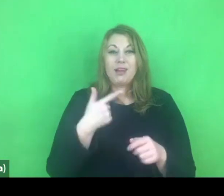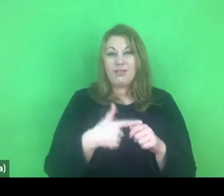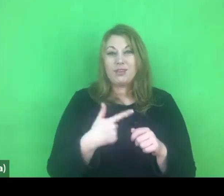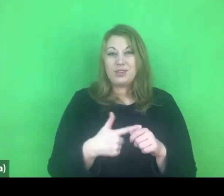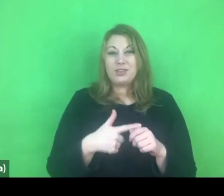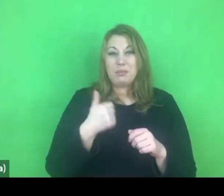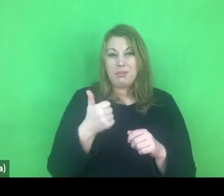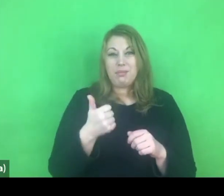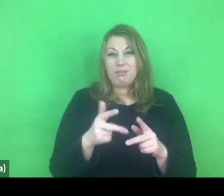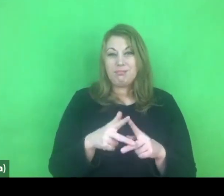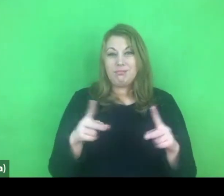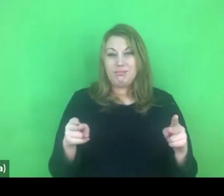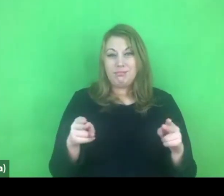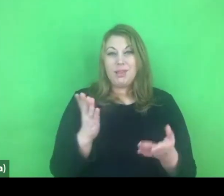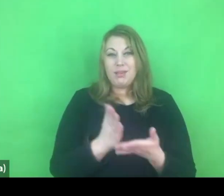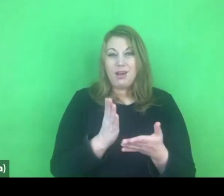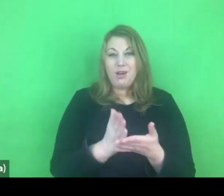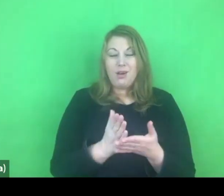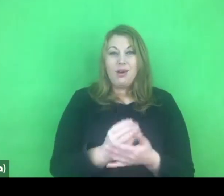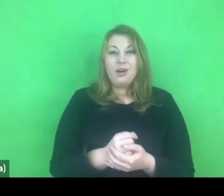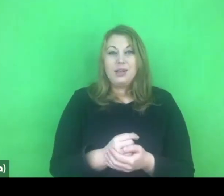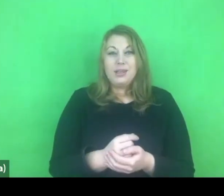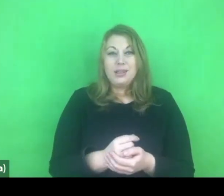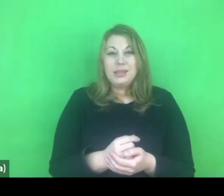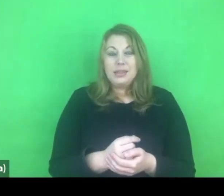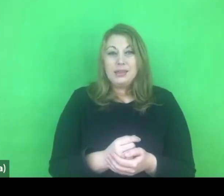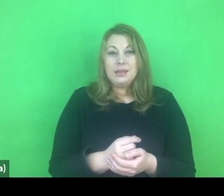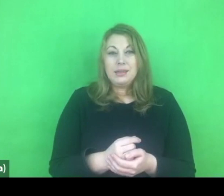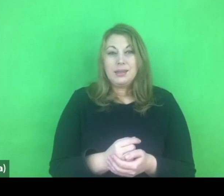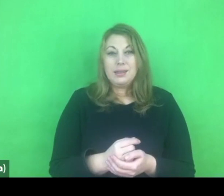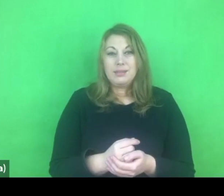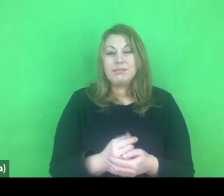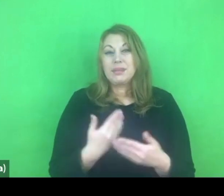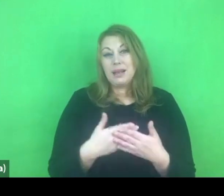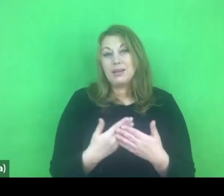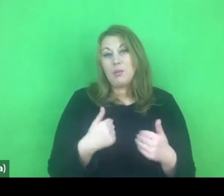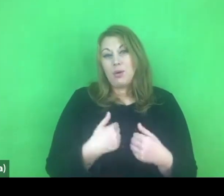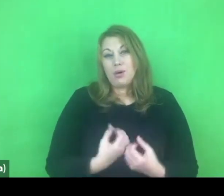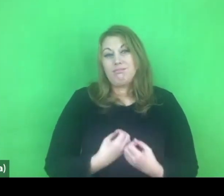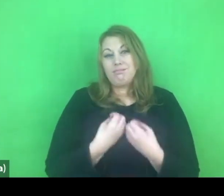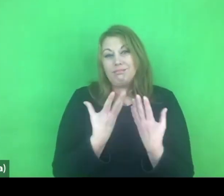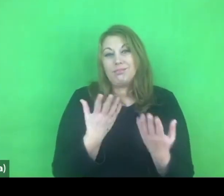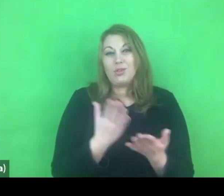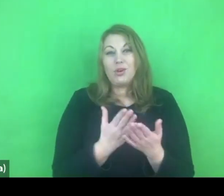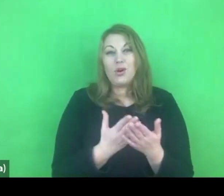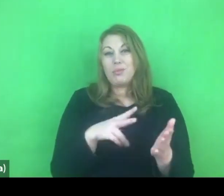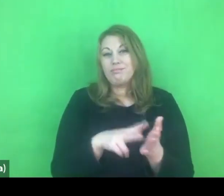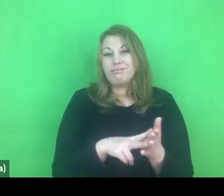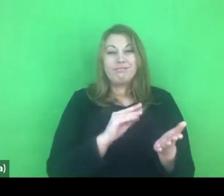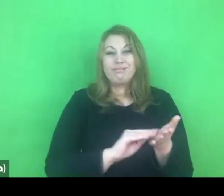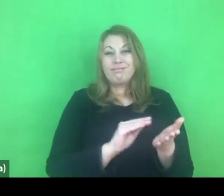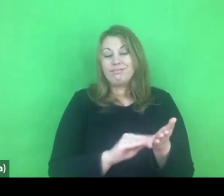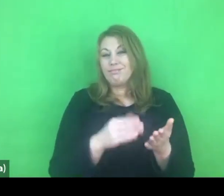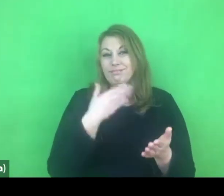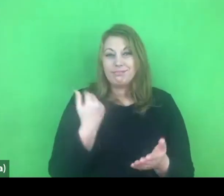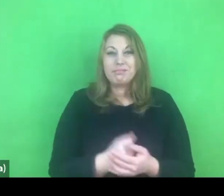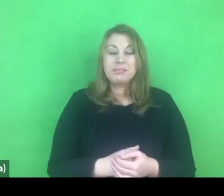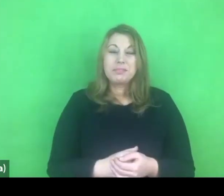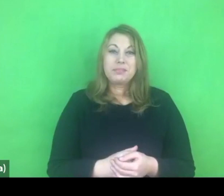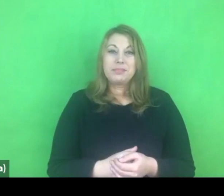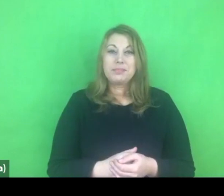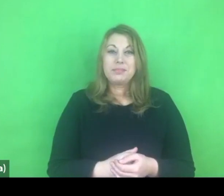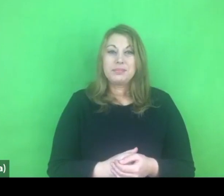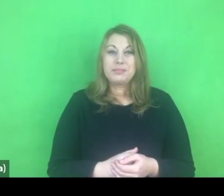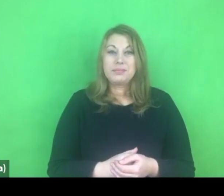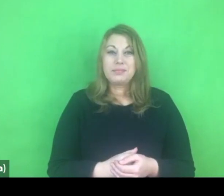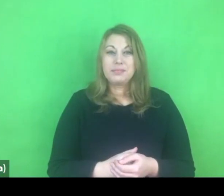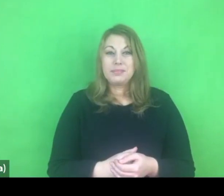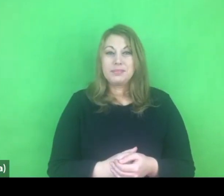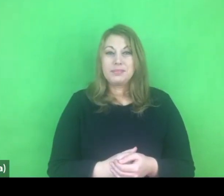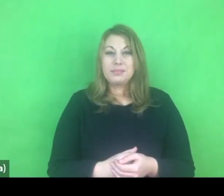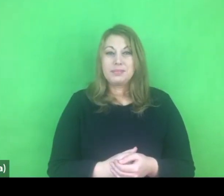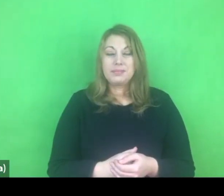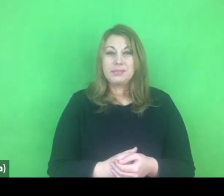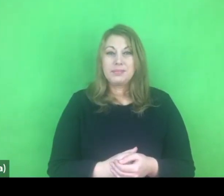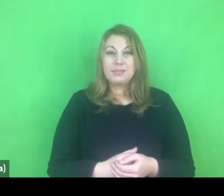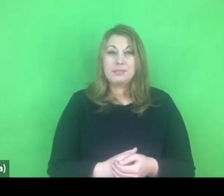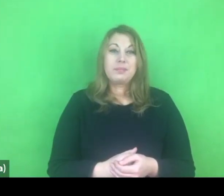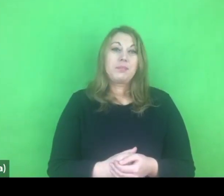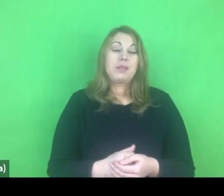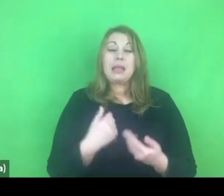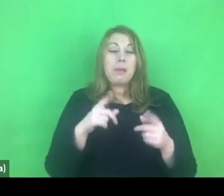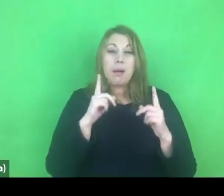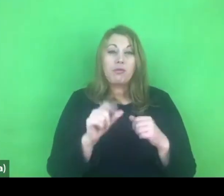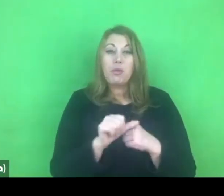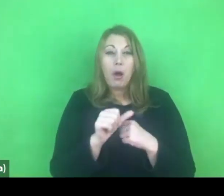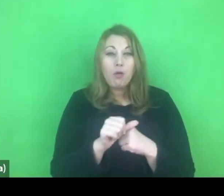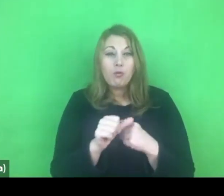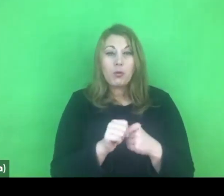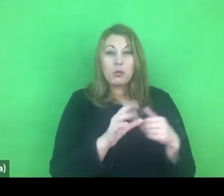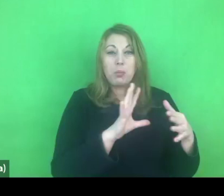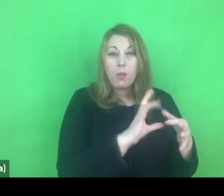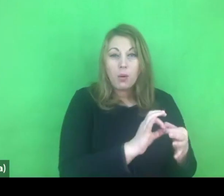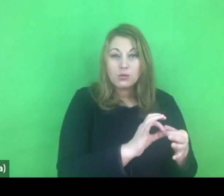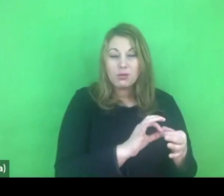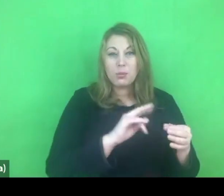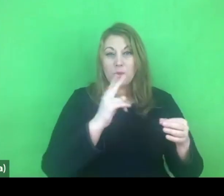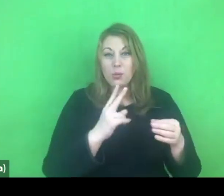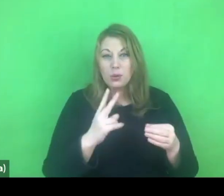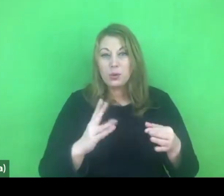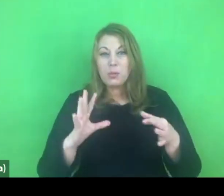Znowu mogę podzielić się z Państwem tylko swoimi przemyśleniami. Nie wiem, czy jest to rzeczywiście związane z przewidywaniem jakiegoś ograniczenia jeśli chodzi o budżet.